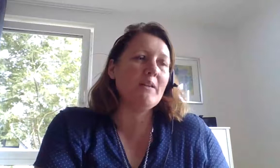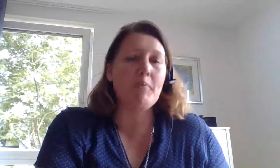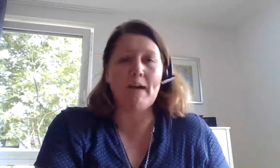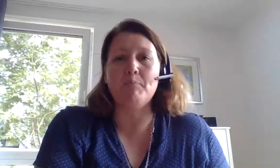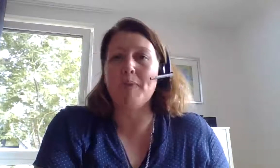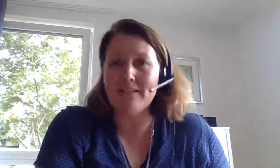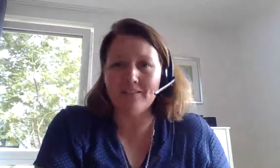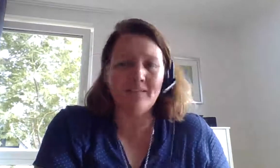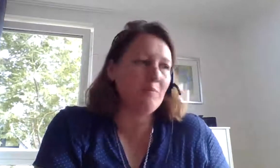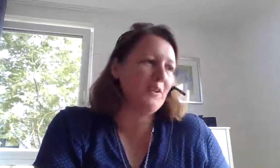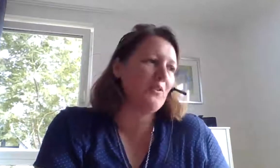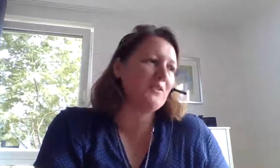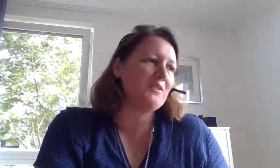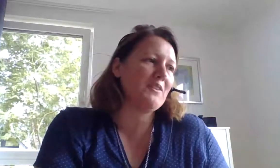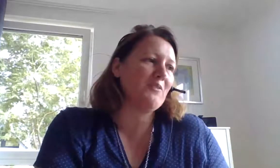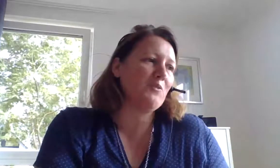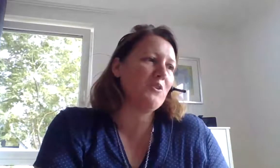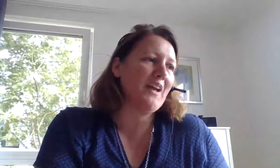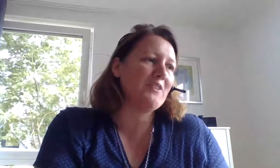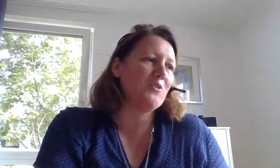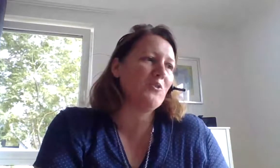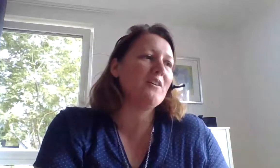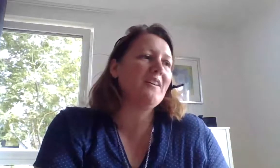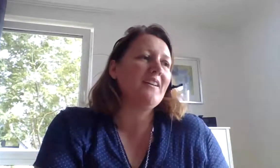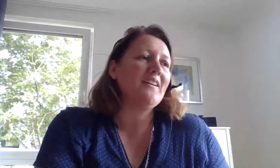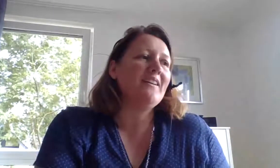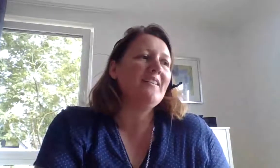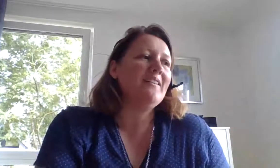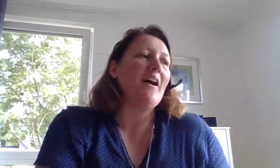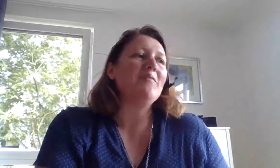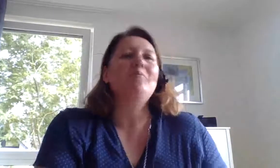بناء مستقبل افضل